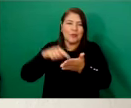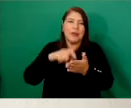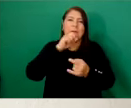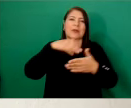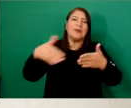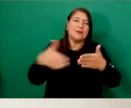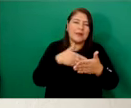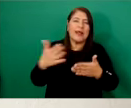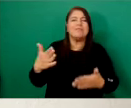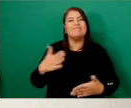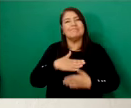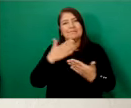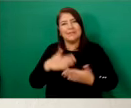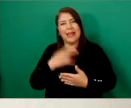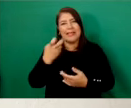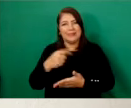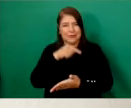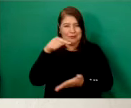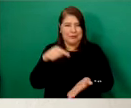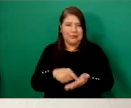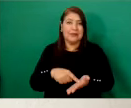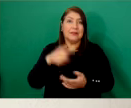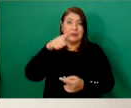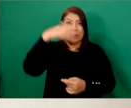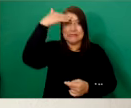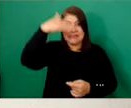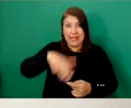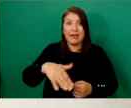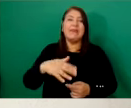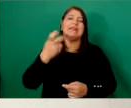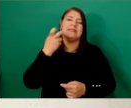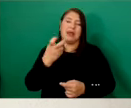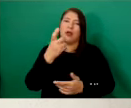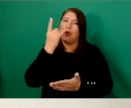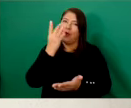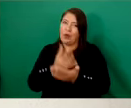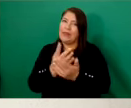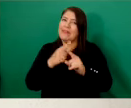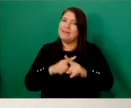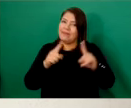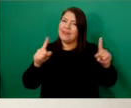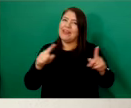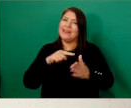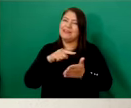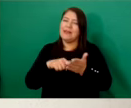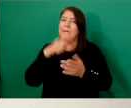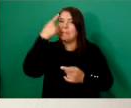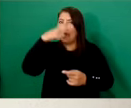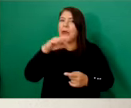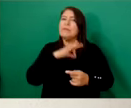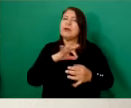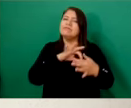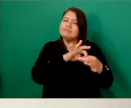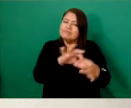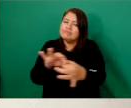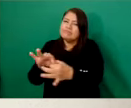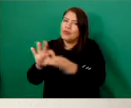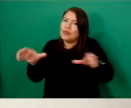el ranking de este podcast, REALIDAD ALTERNATIVA UN ESPACIO ÚNICO Y DIFERENTE QUE CREA COMUNIDAD